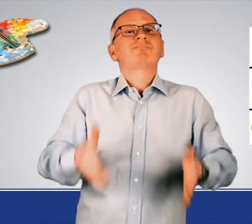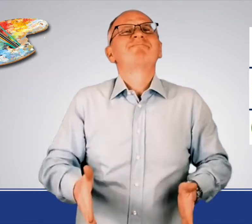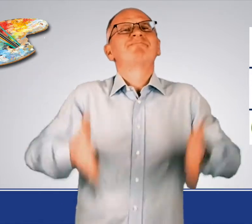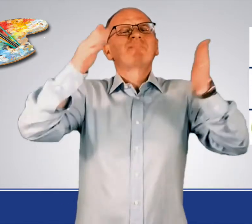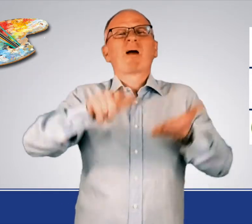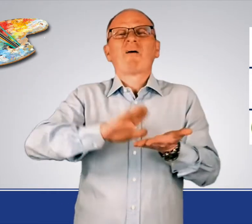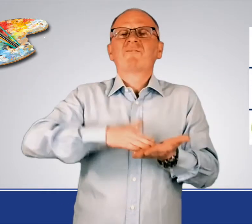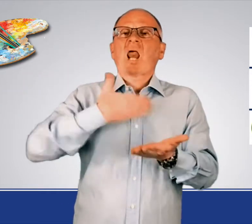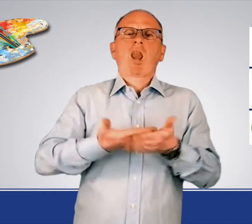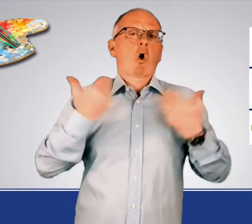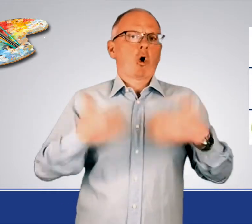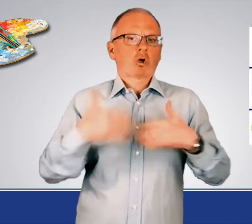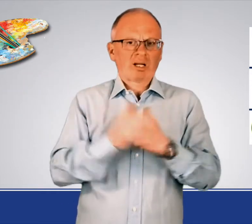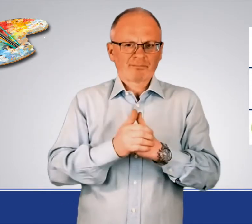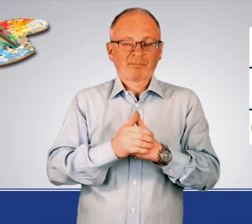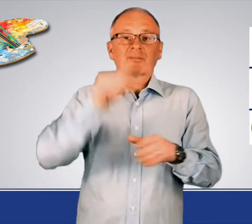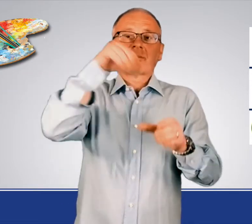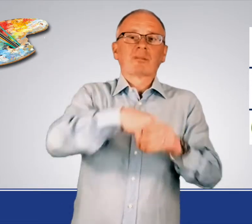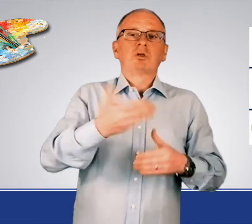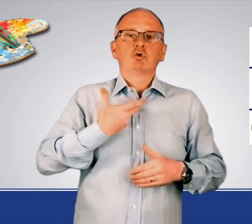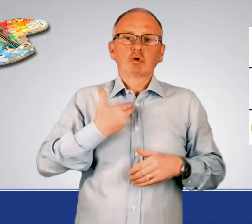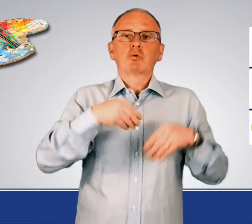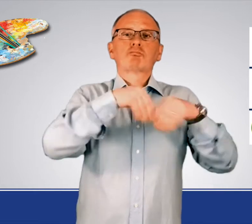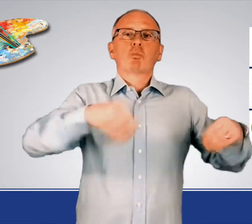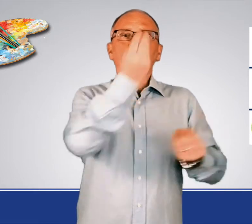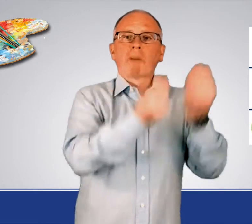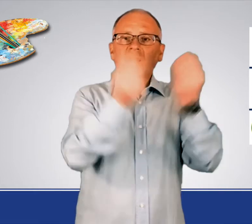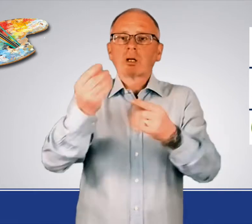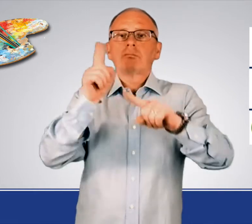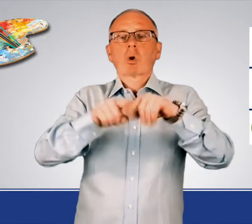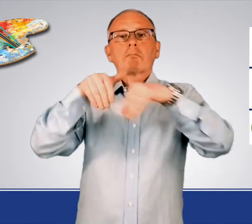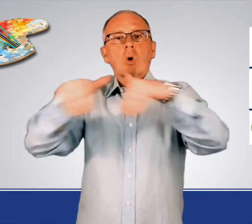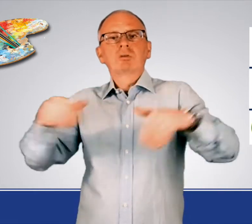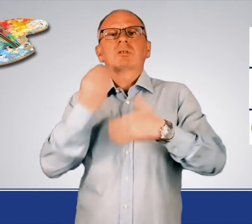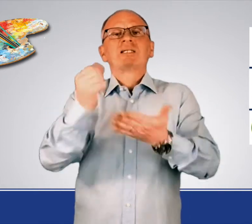dentro il palazzo Andersen, un locale molto valoroso.